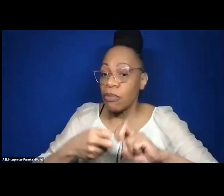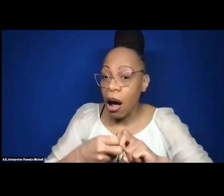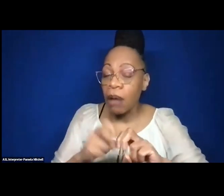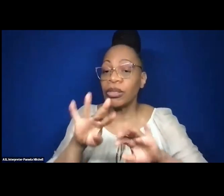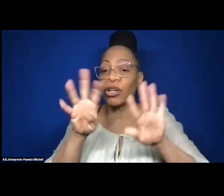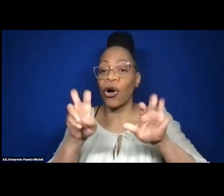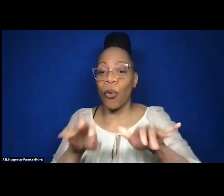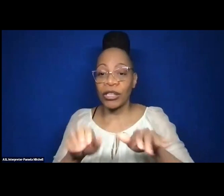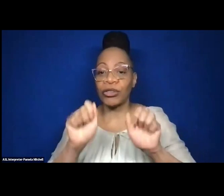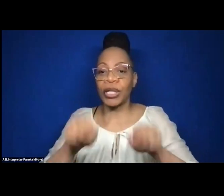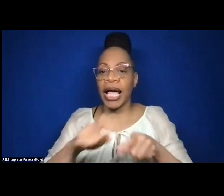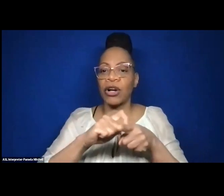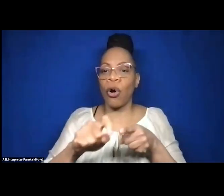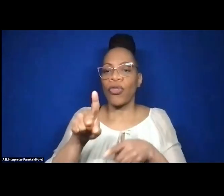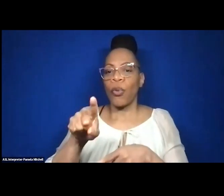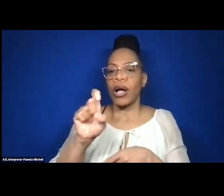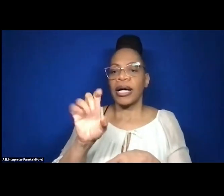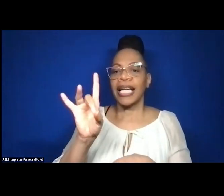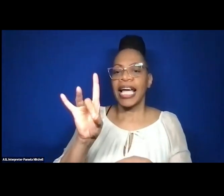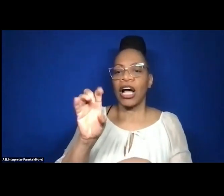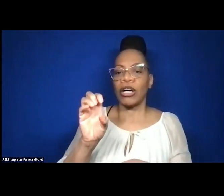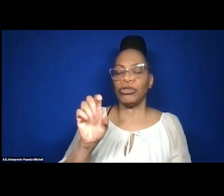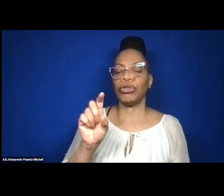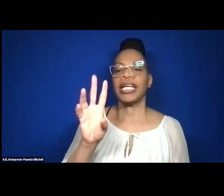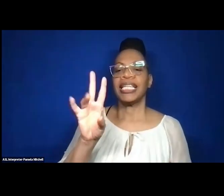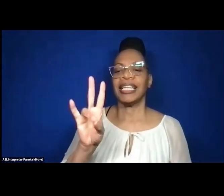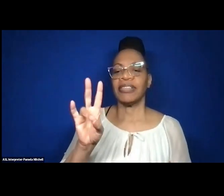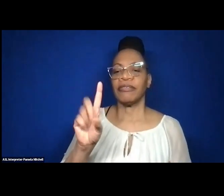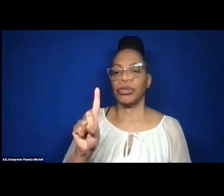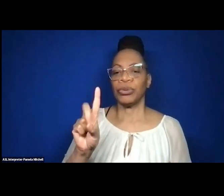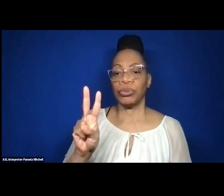siempre pueden llamar a nuestro número 1-800-772-6270.